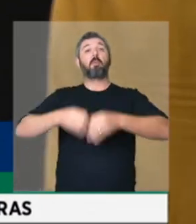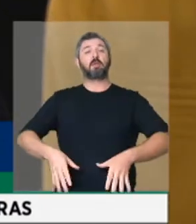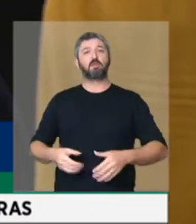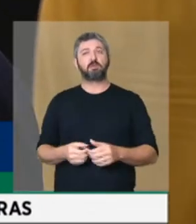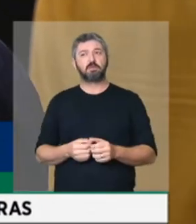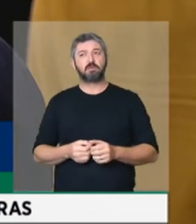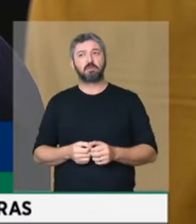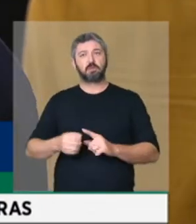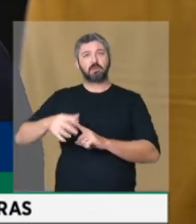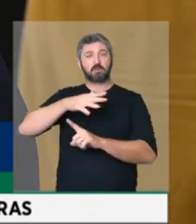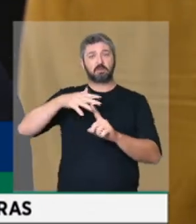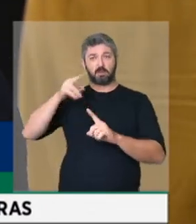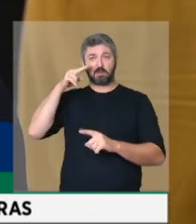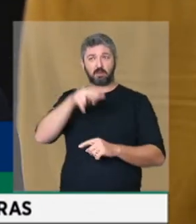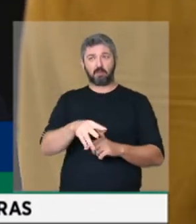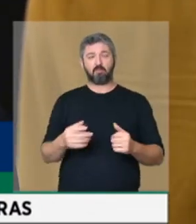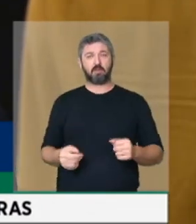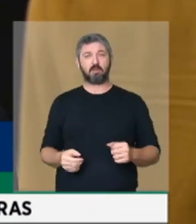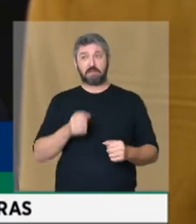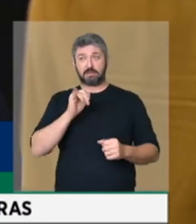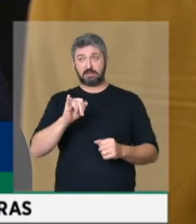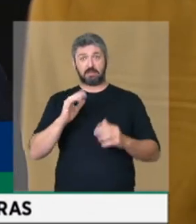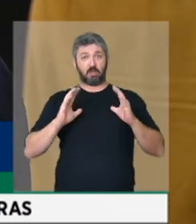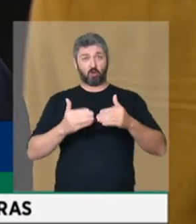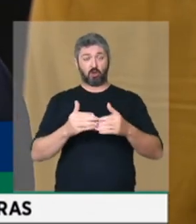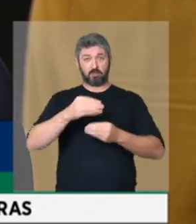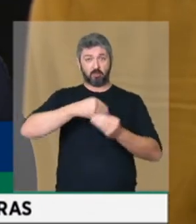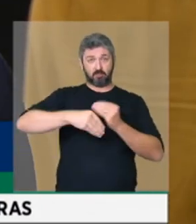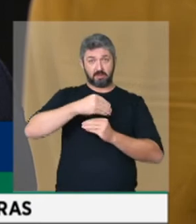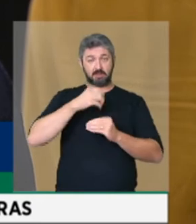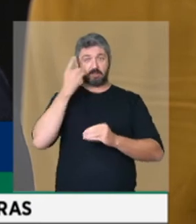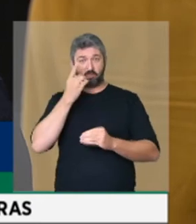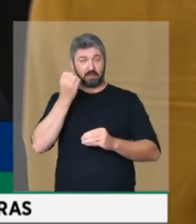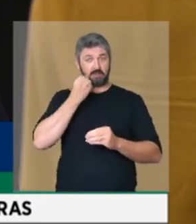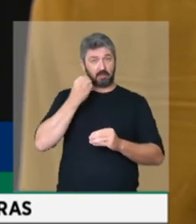PREJUÍZO, PRESIDENTE, DA SOCIEDADE BRASILEIRA? SE NÓS NÃO TEMOS AS COMISSÕES MISTAS FUNCIONANDO, NÃO TEM